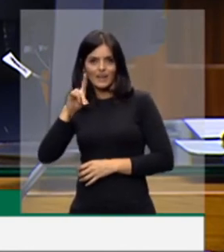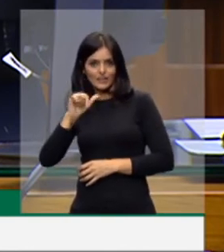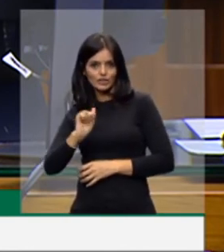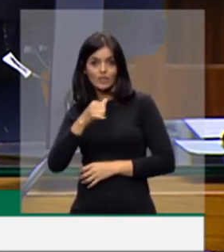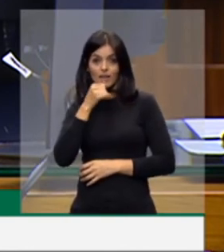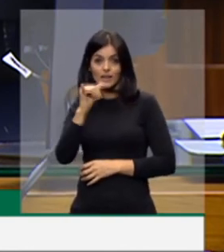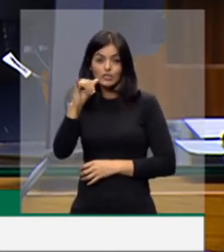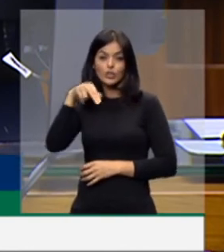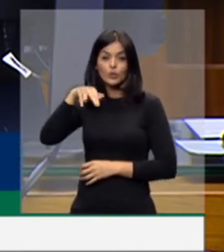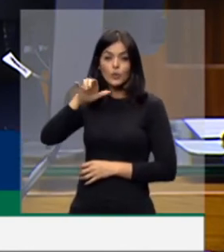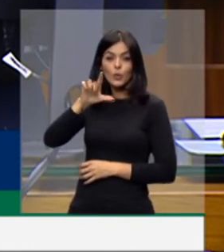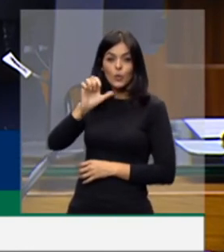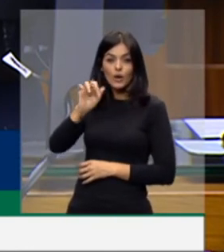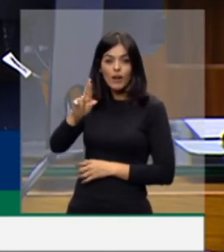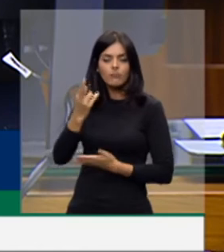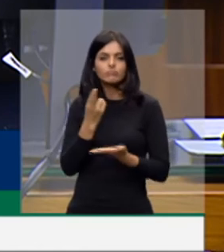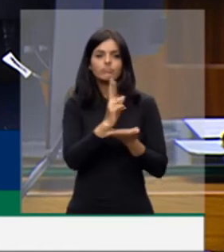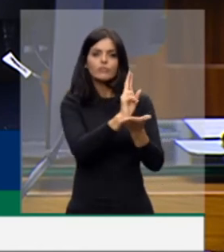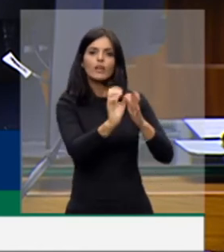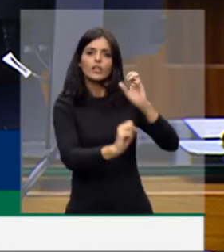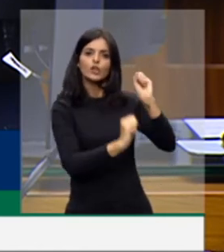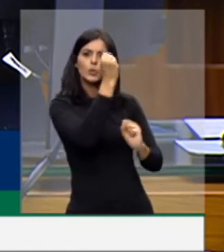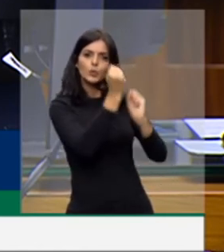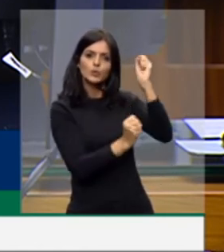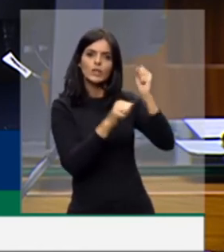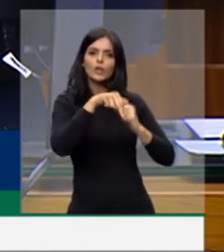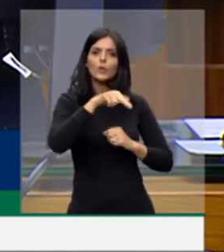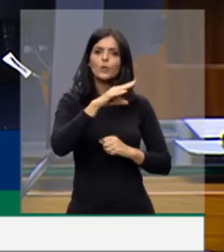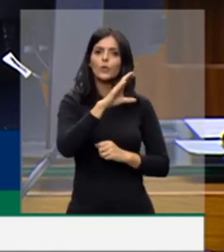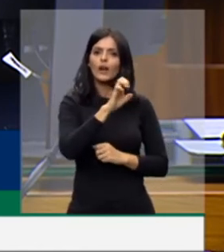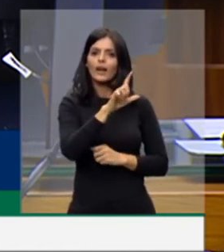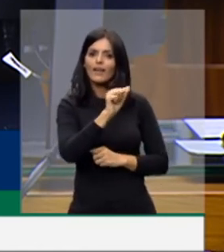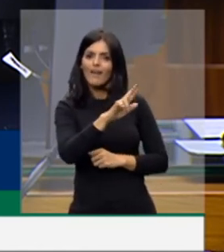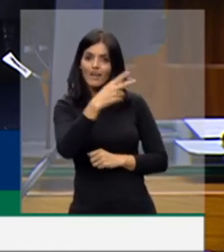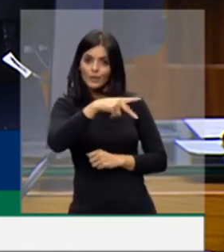DEZEMBRO DE 2009. E A LEI 12.783 DE 1 1 DE JANEIRO DE 2013, TRANSFERE PARA UNIÃO,